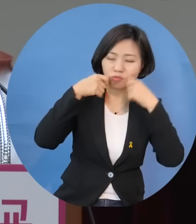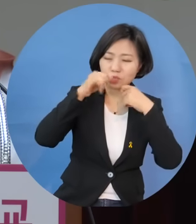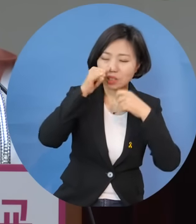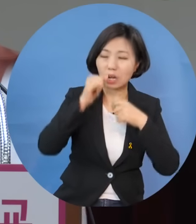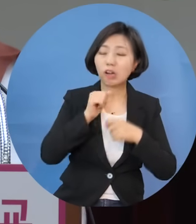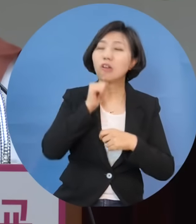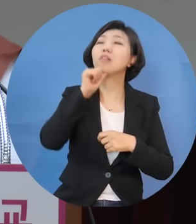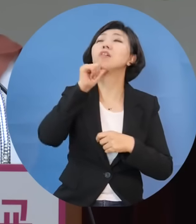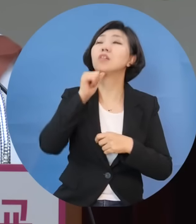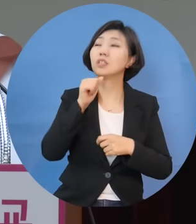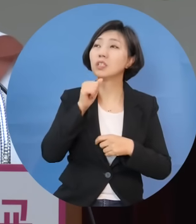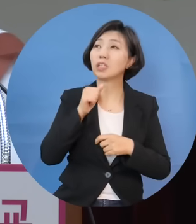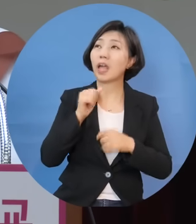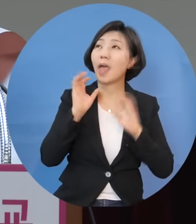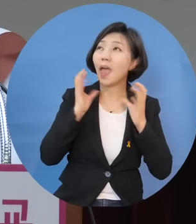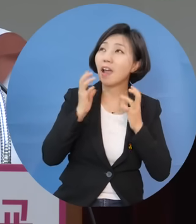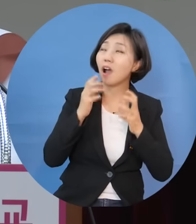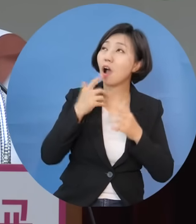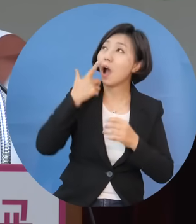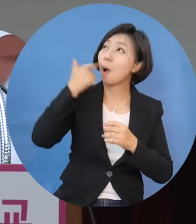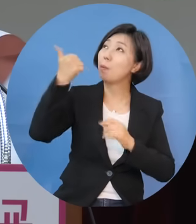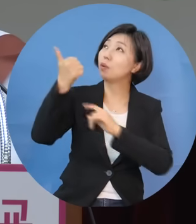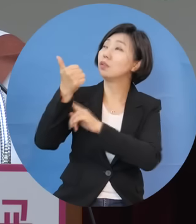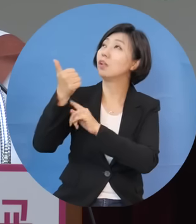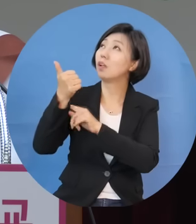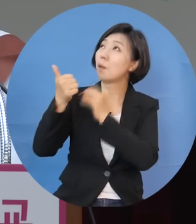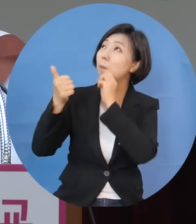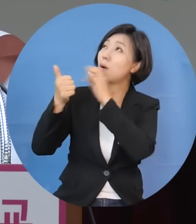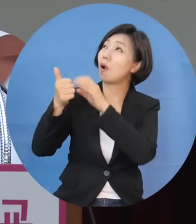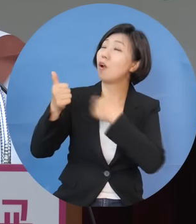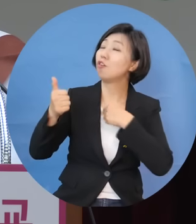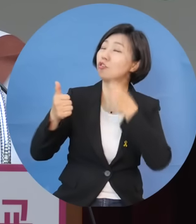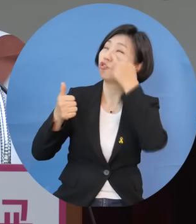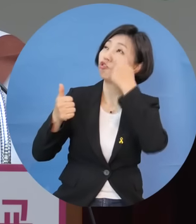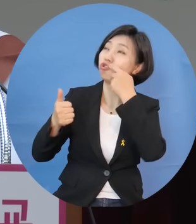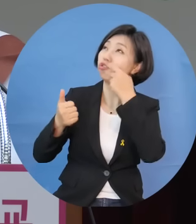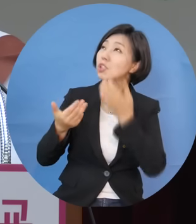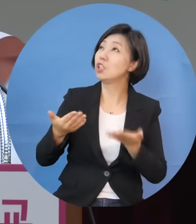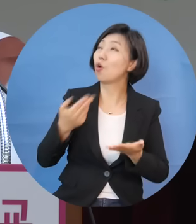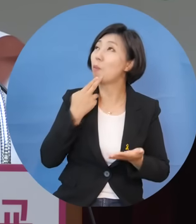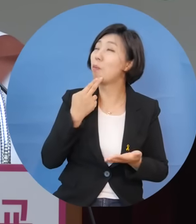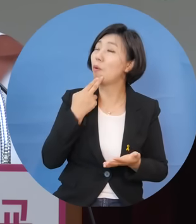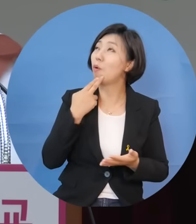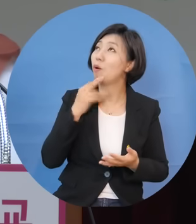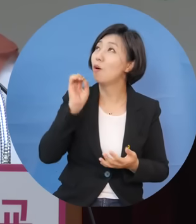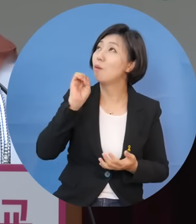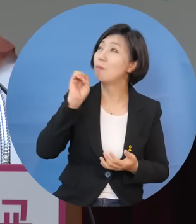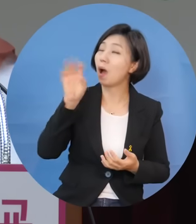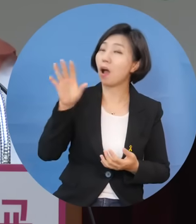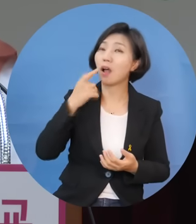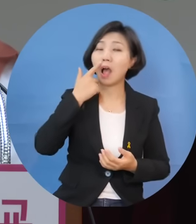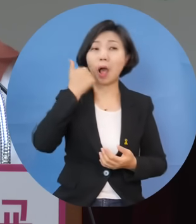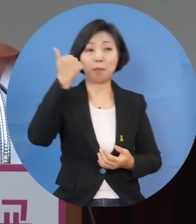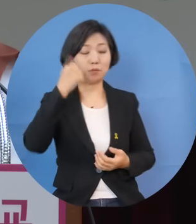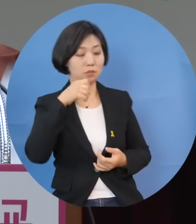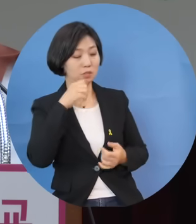거지 아이가 아버지한테 "아이고, 아버지, 우리는 울 일이 없네요" 그러니까 거지 아버지가 하는 말이